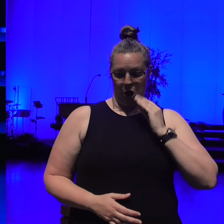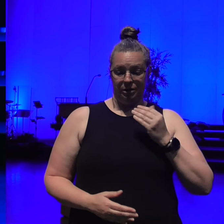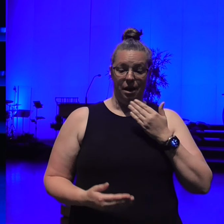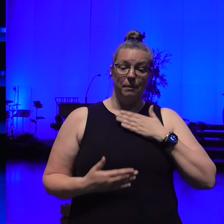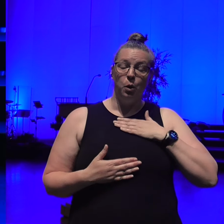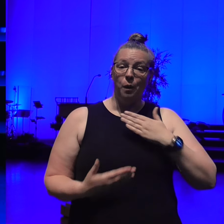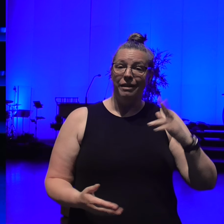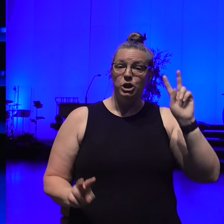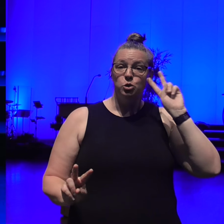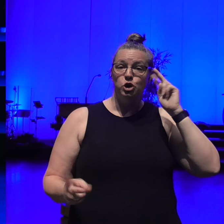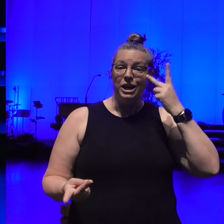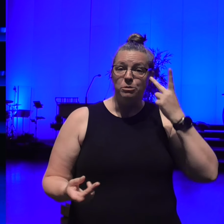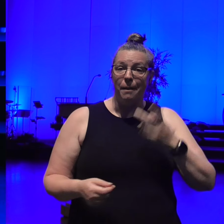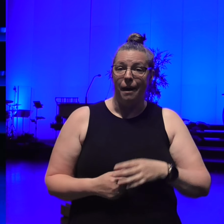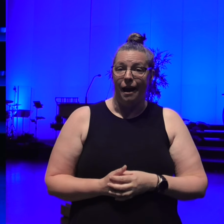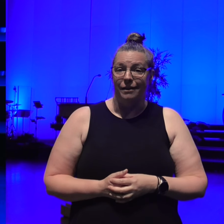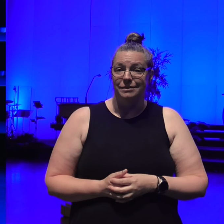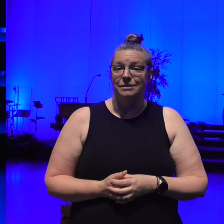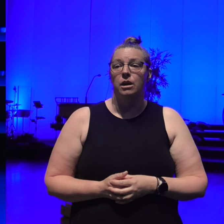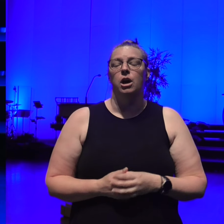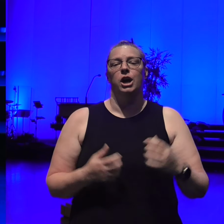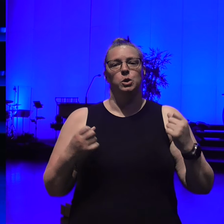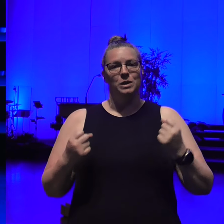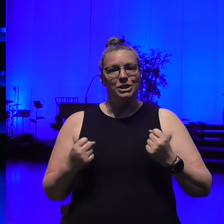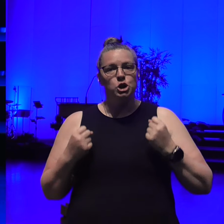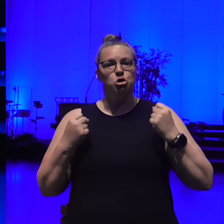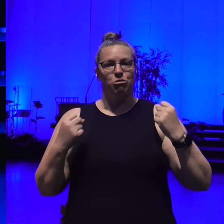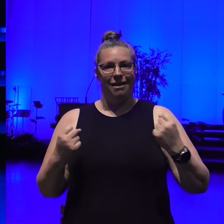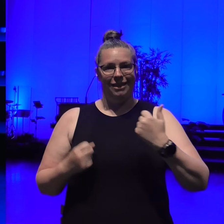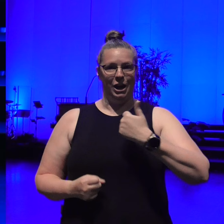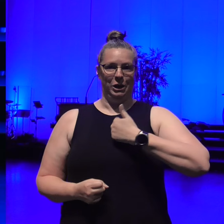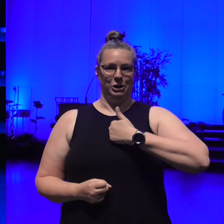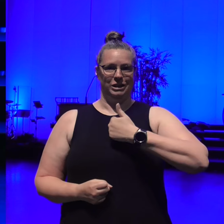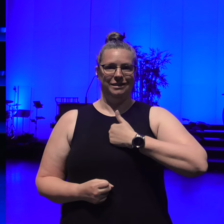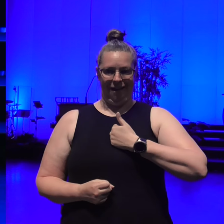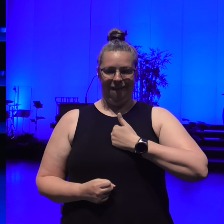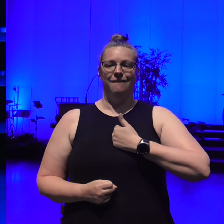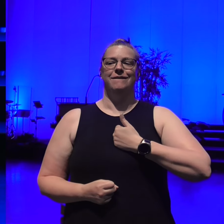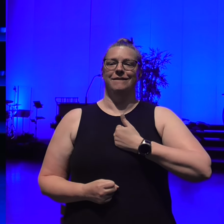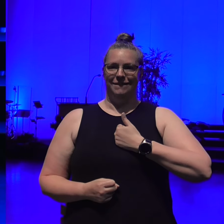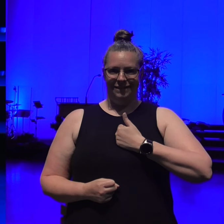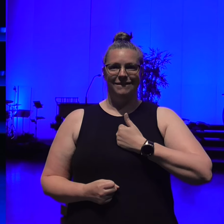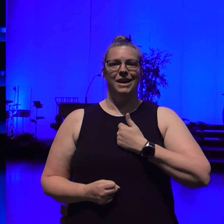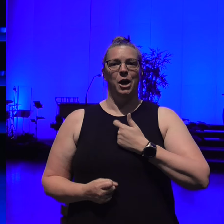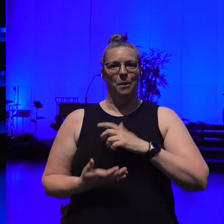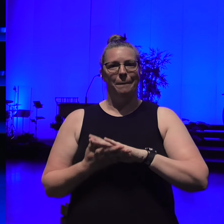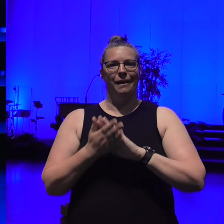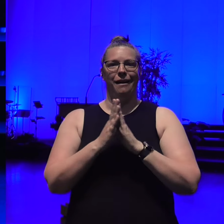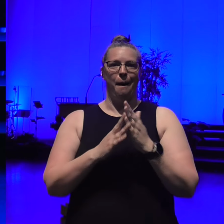cambiar de opinión, puedes fortalecerte de tal manera que seas una presencia poderosa no